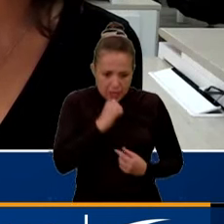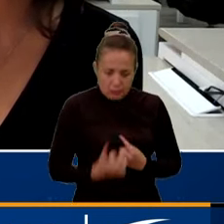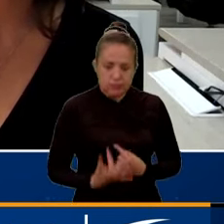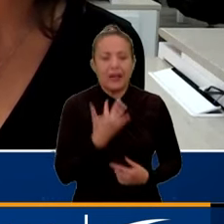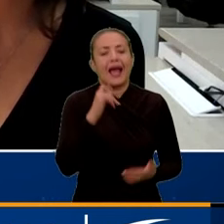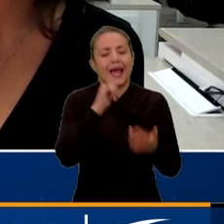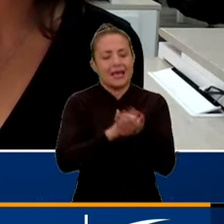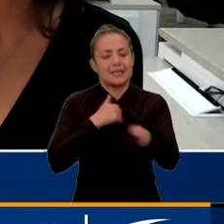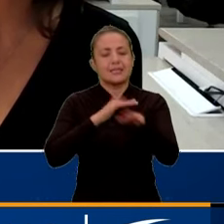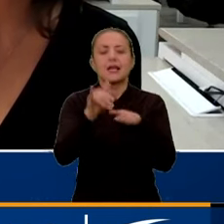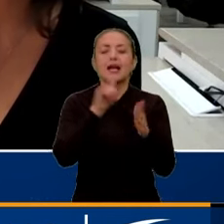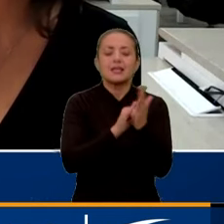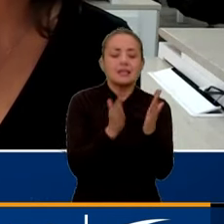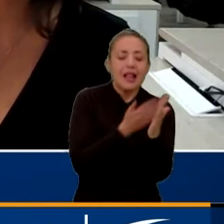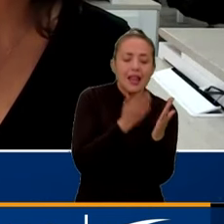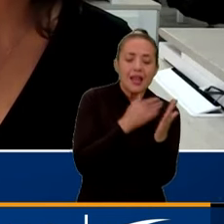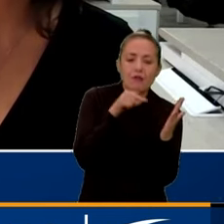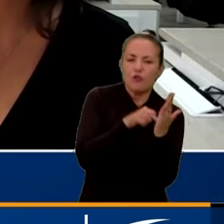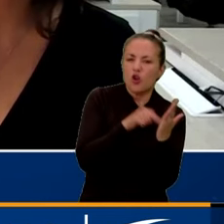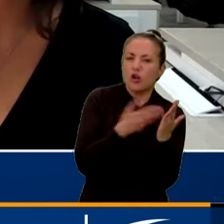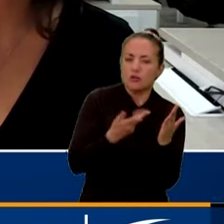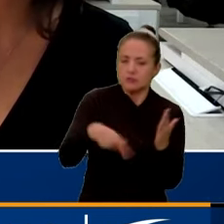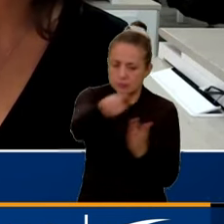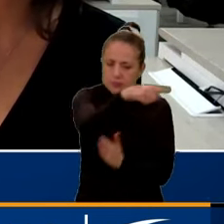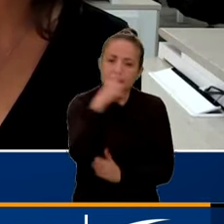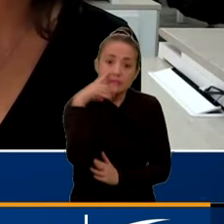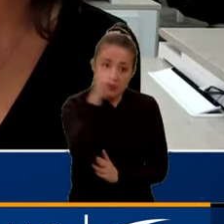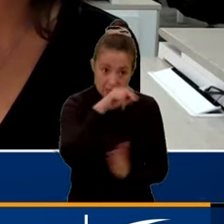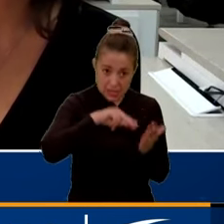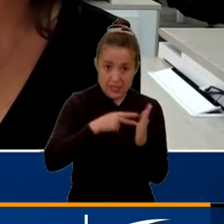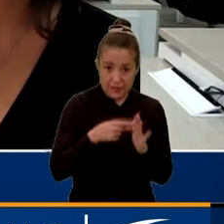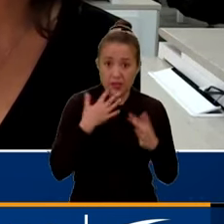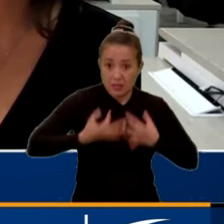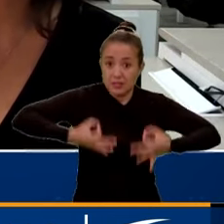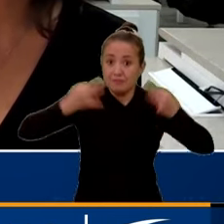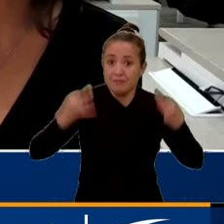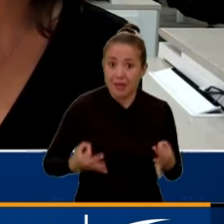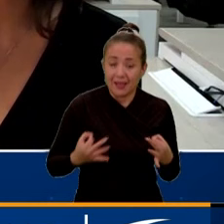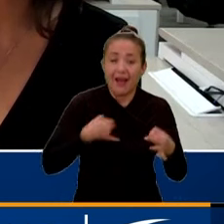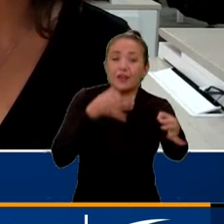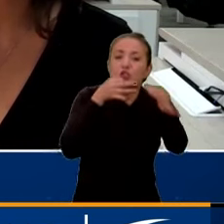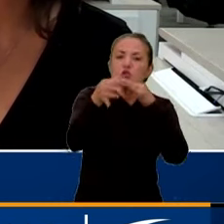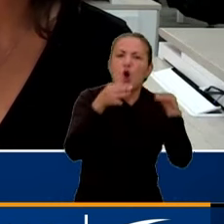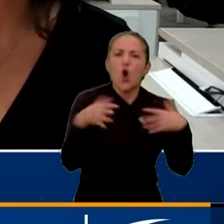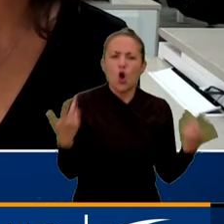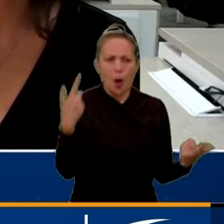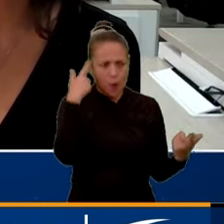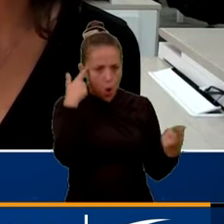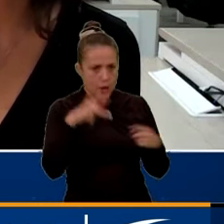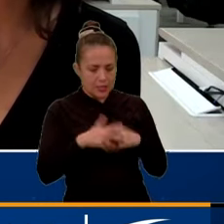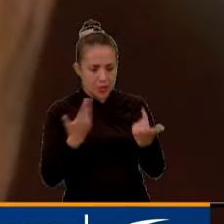difícil como tener cáncer o enfermedad terminal.